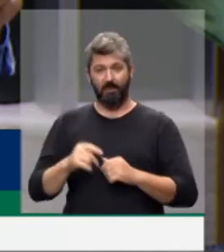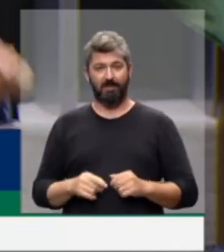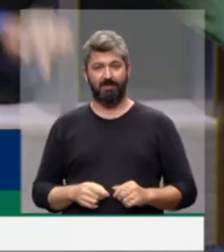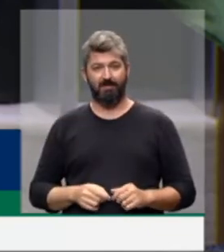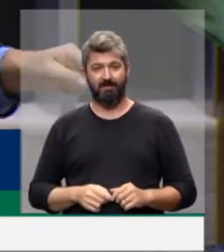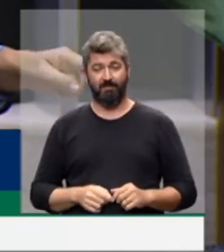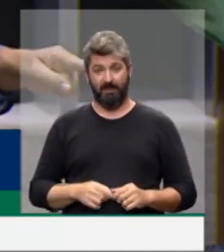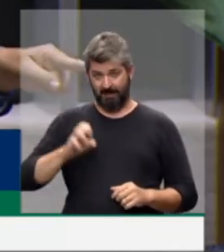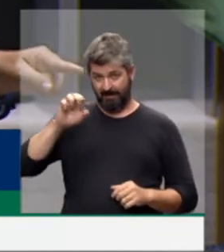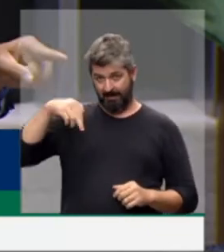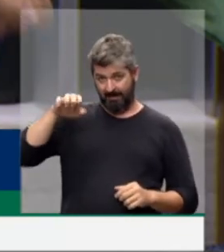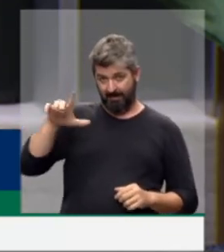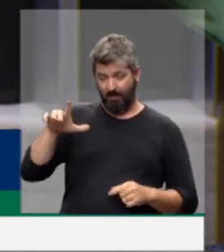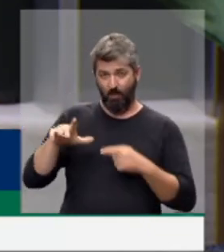O RESULTADO EM GOIÁS VAI LÁ